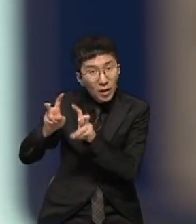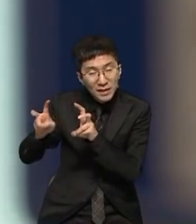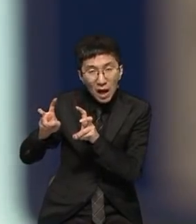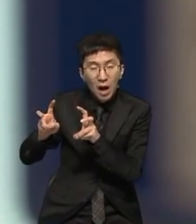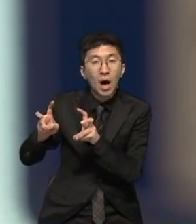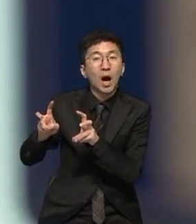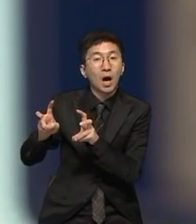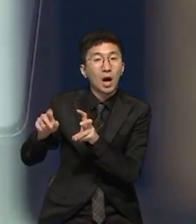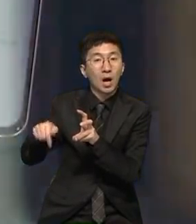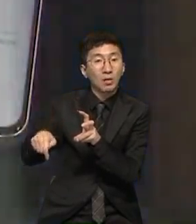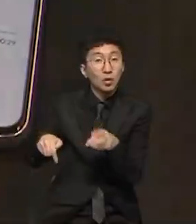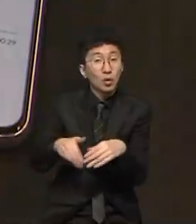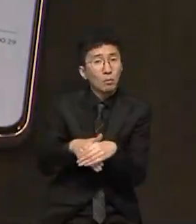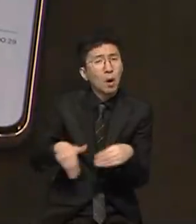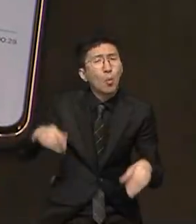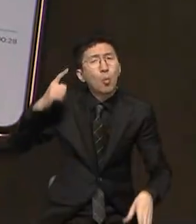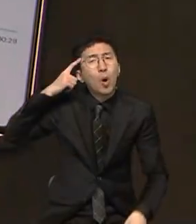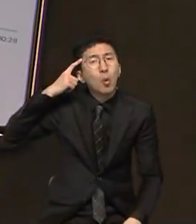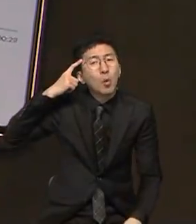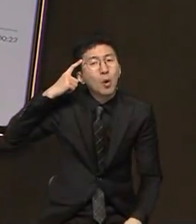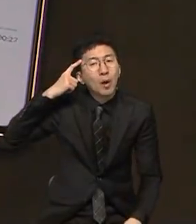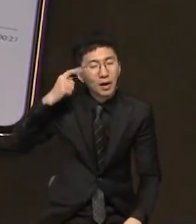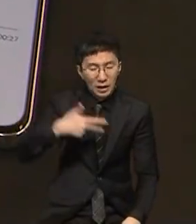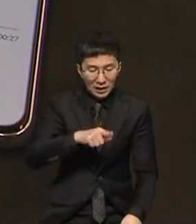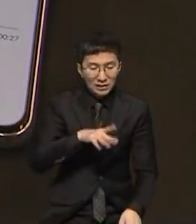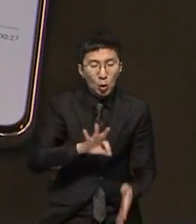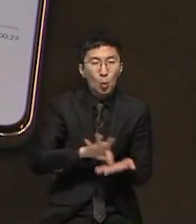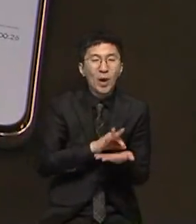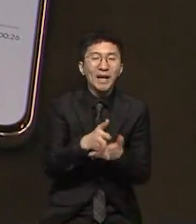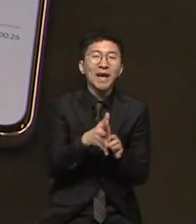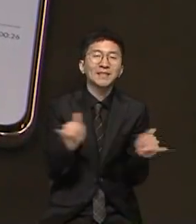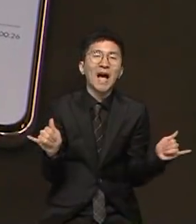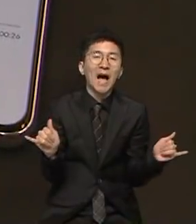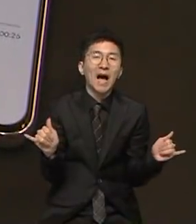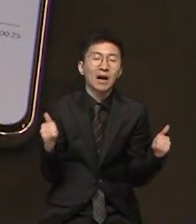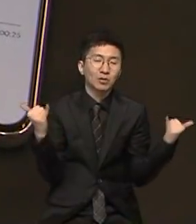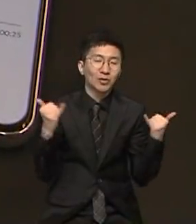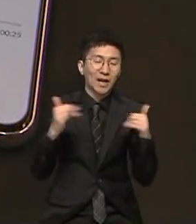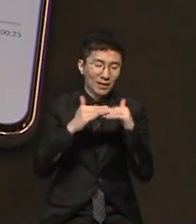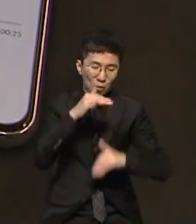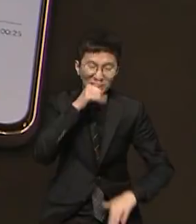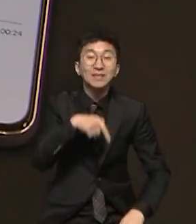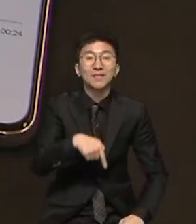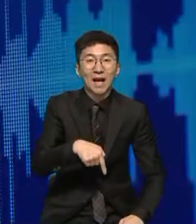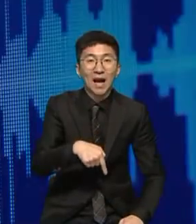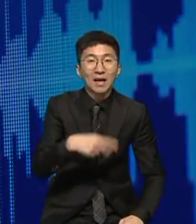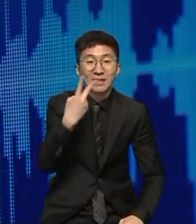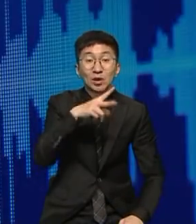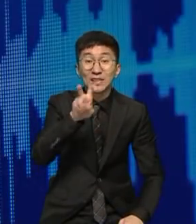초기 화천대유로 유입된 건데 관련 정황은 정영학 회계사의 녹취록에도 드러납니다. 2020년 4월 김만배 씨는 정 회계사를 만나